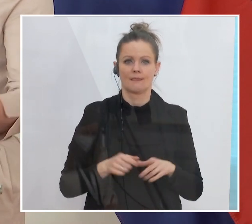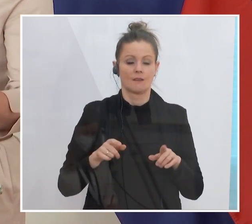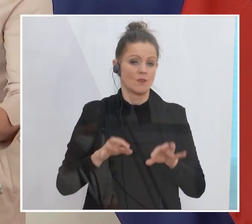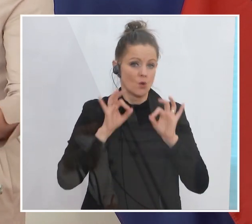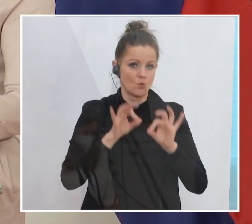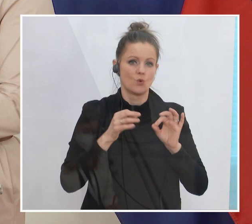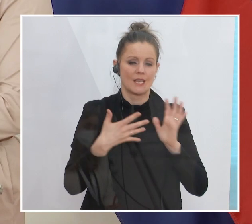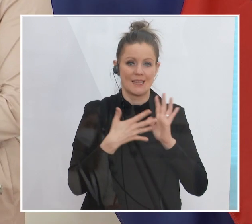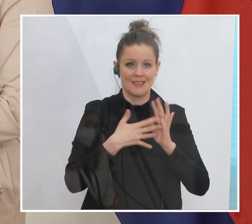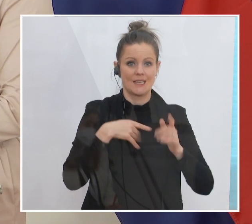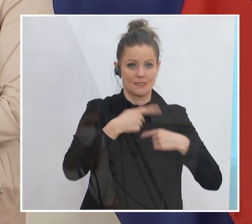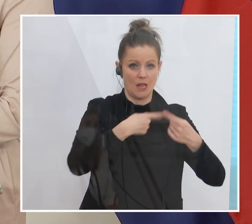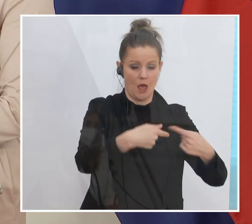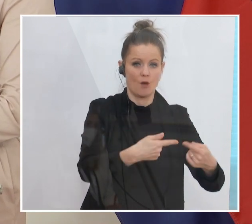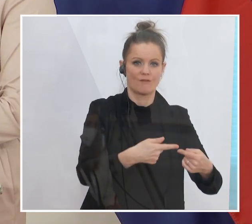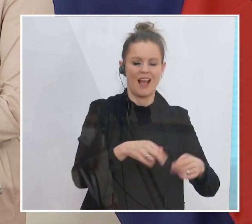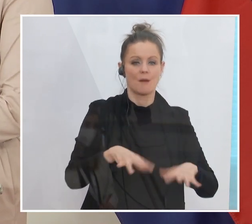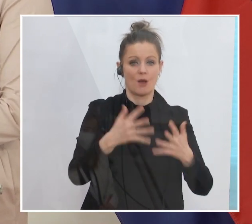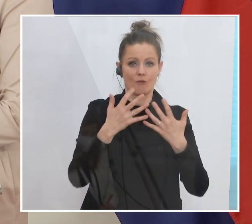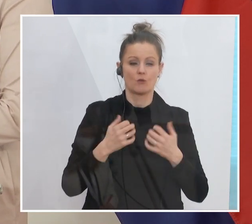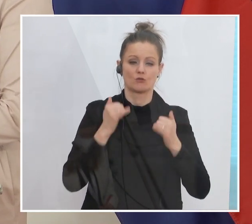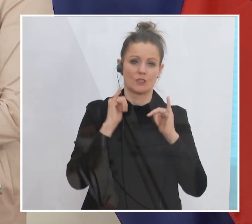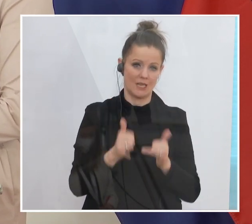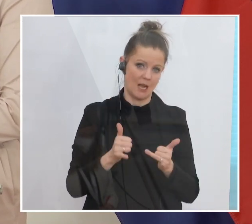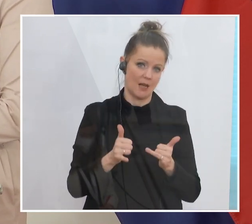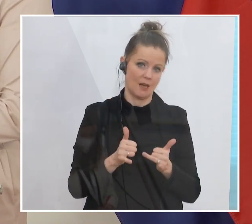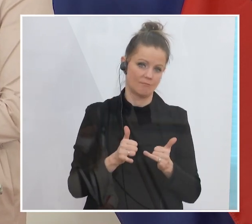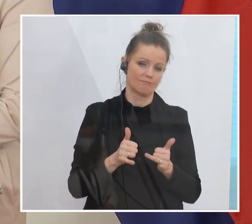aber wünschenswert wäre es natürlich, dass das dann auch weiter ausgerollt wird,